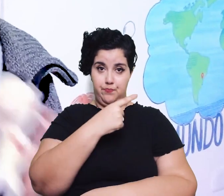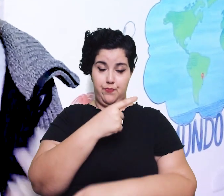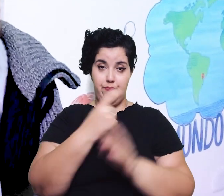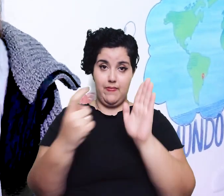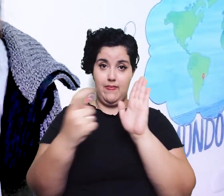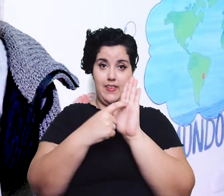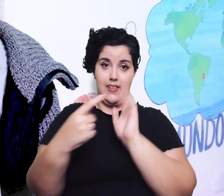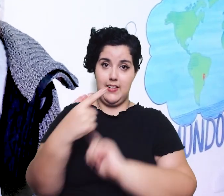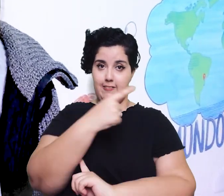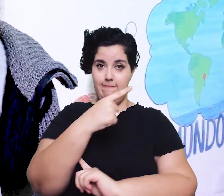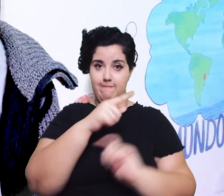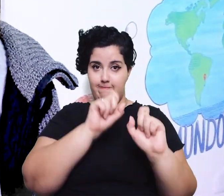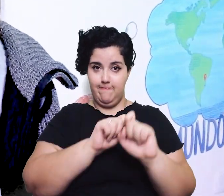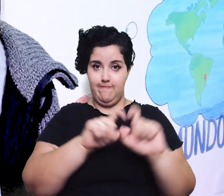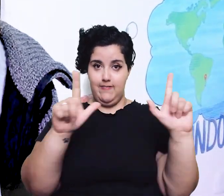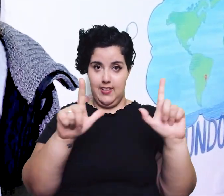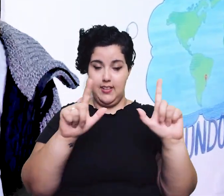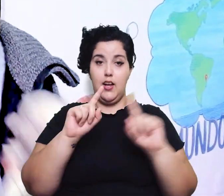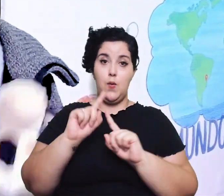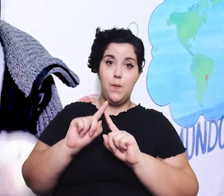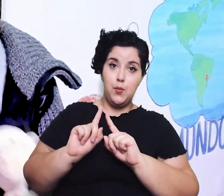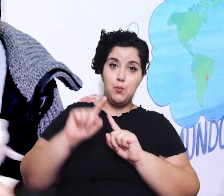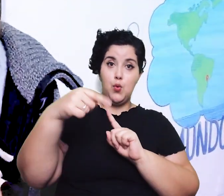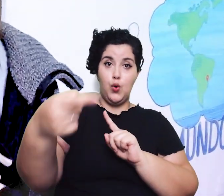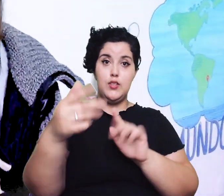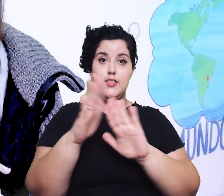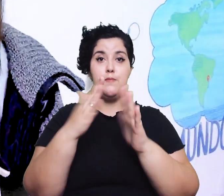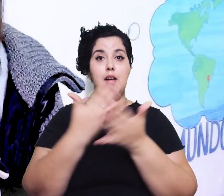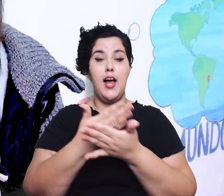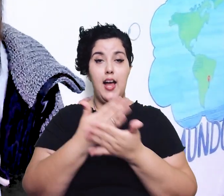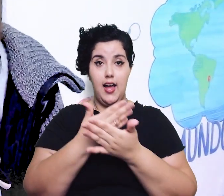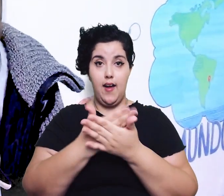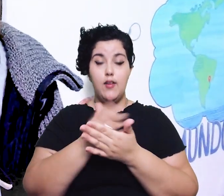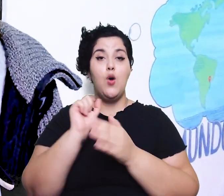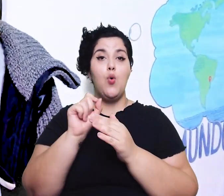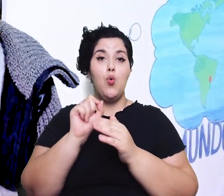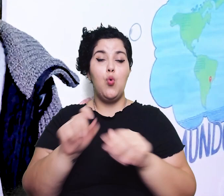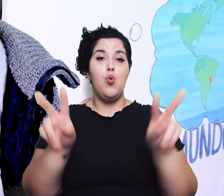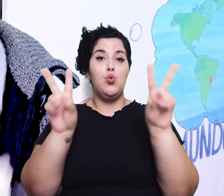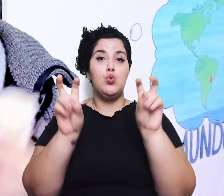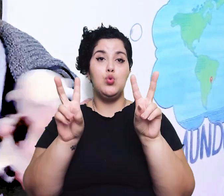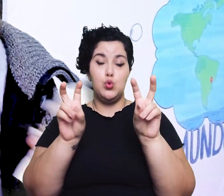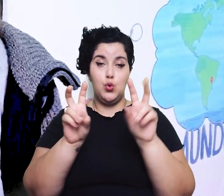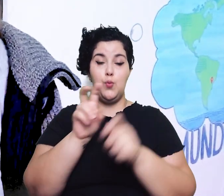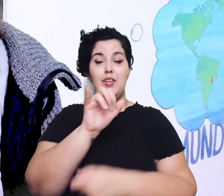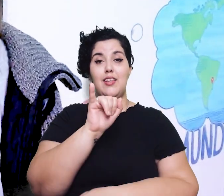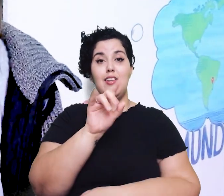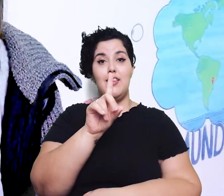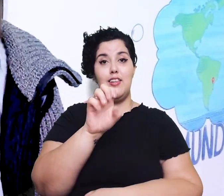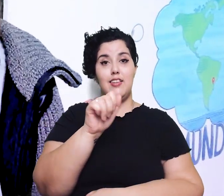bem bonitinho, que tá aí na sua tela pra gente ir pra próxima aula, que a gente vai começar a trabalhar com a Ideação, ou